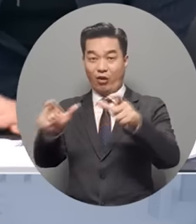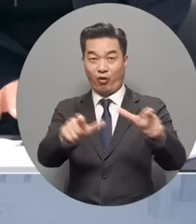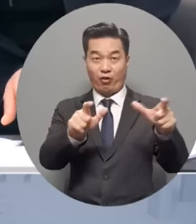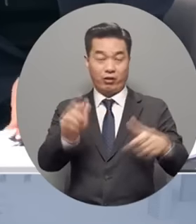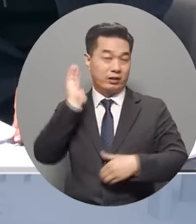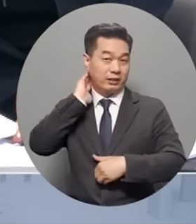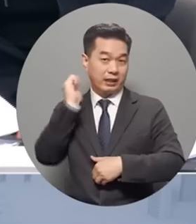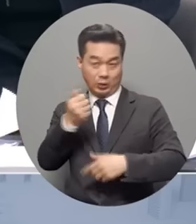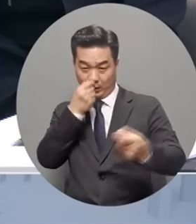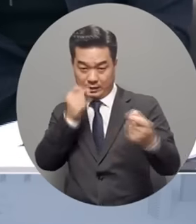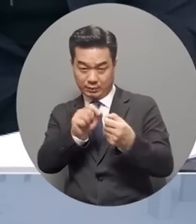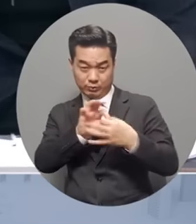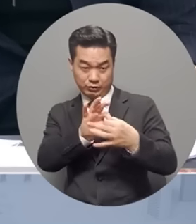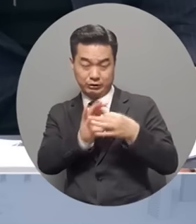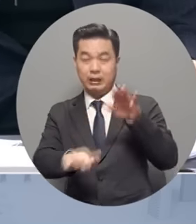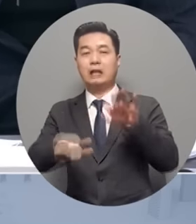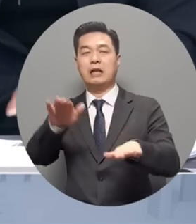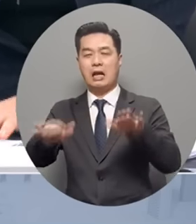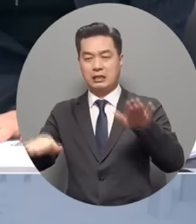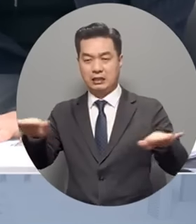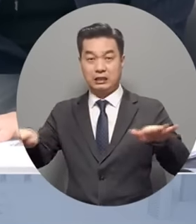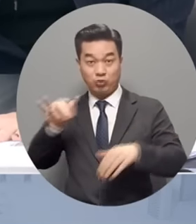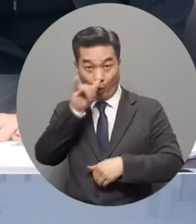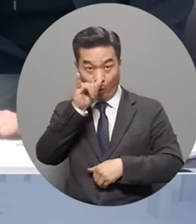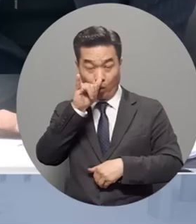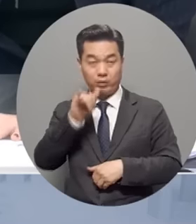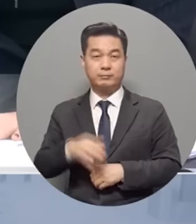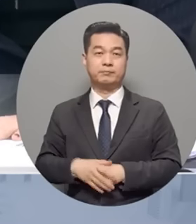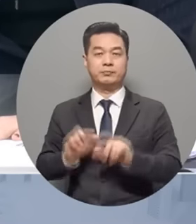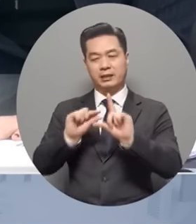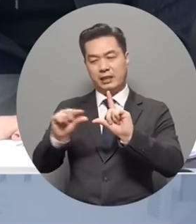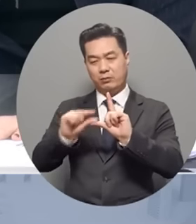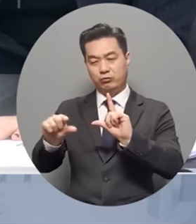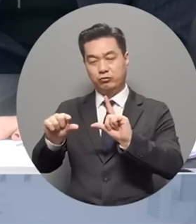다만 출마 지역구나 또 대통령의 친분에 따라서 좀 차이도 감지가 되는데요.